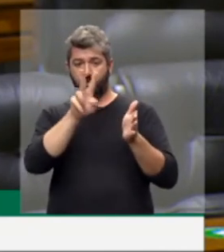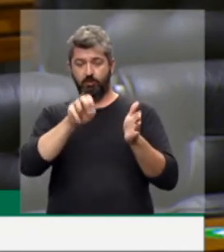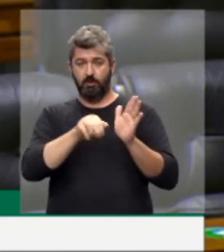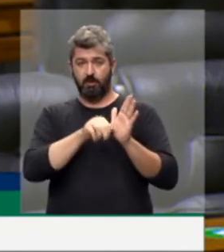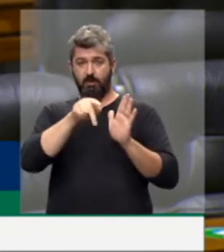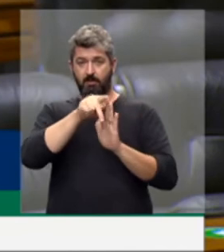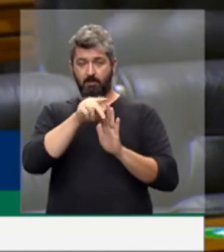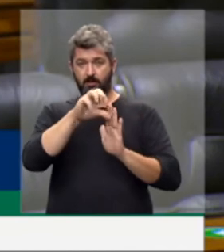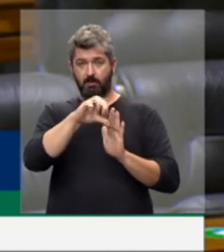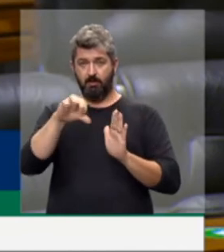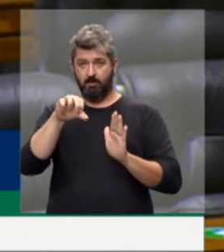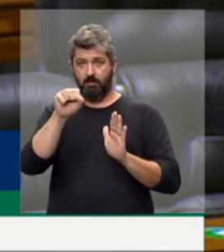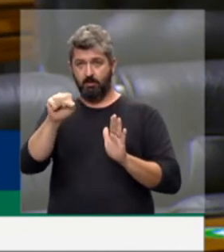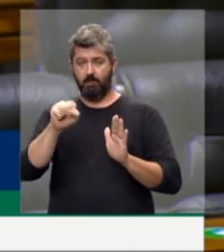MINHA VIZINHA, É BOMMEL